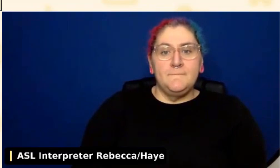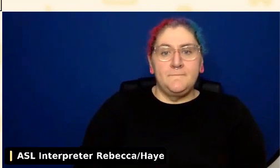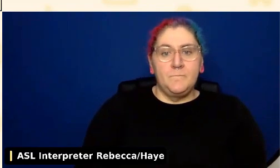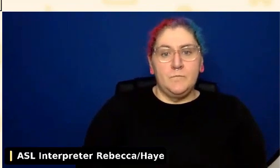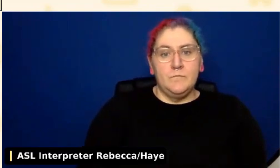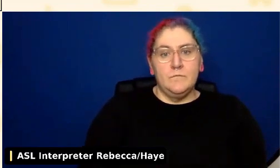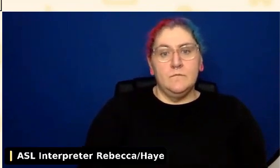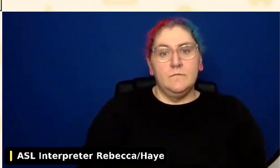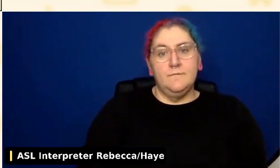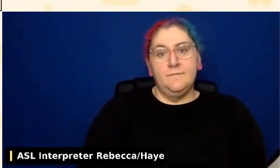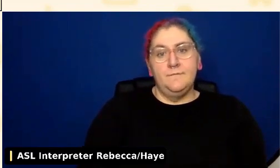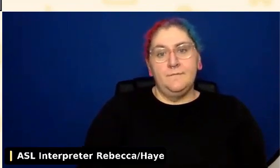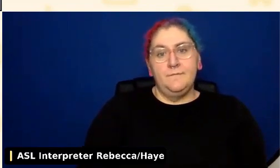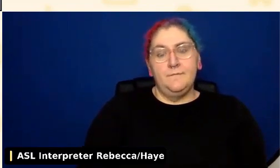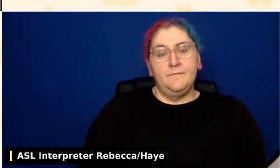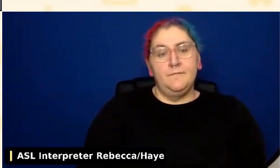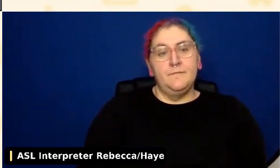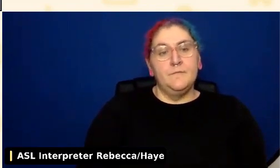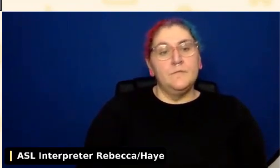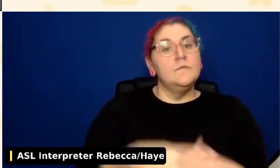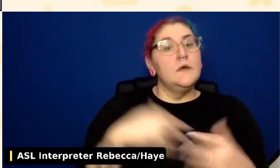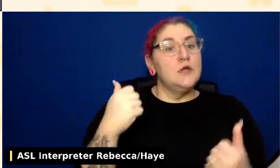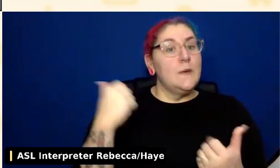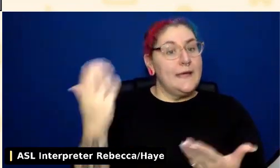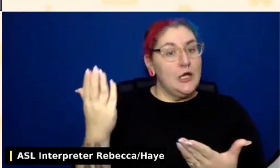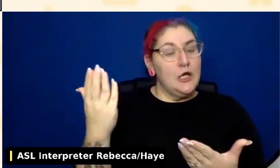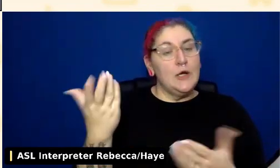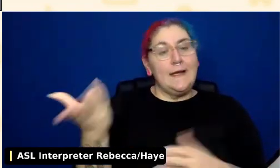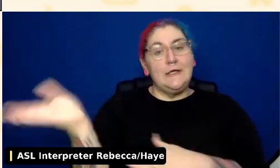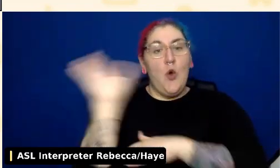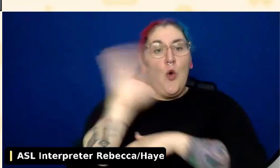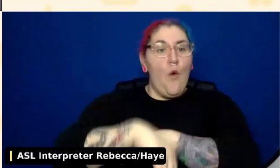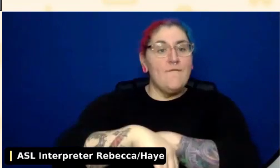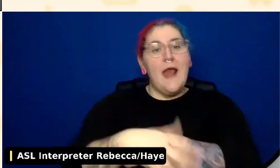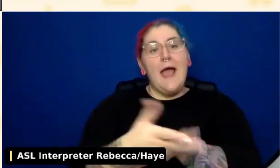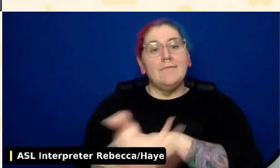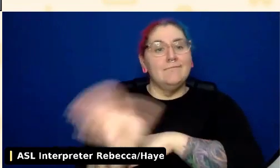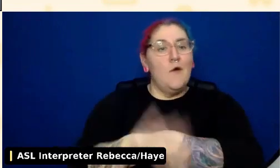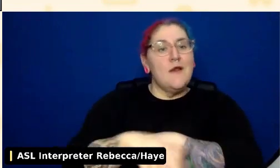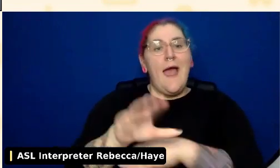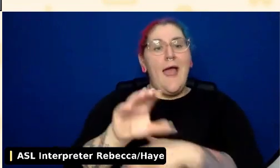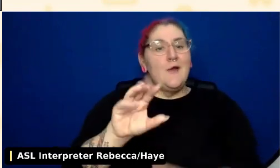Así que esto aquí es Overnightwebsite.com/WPA11yday.